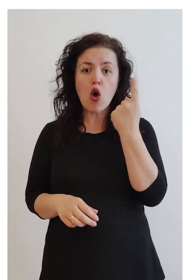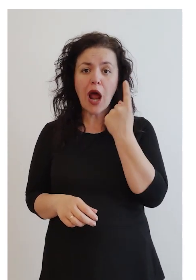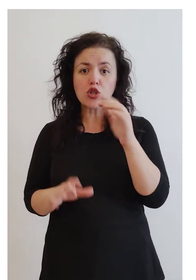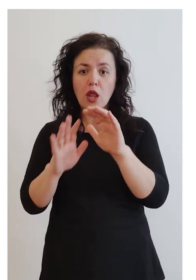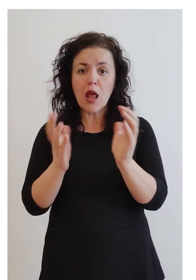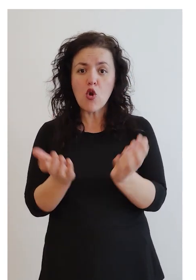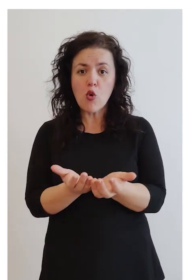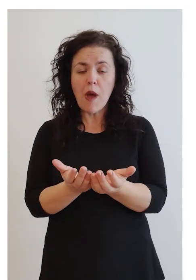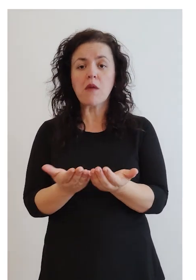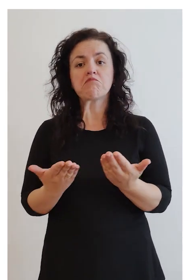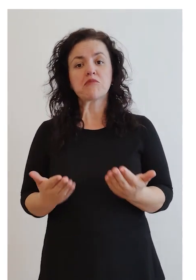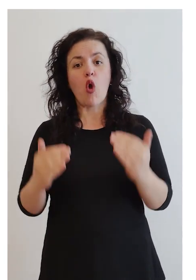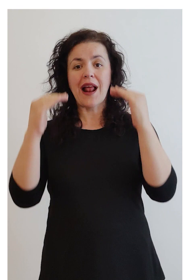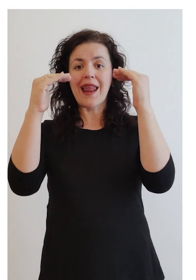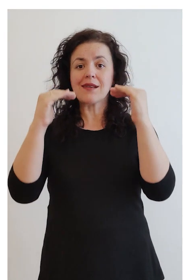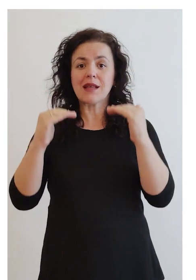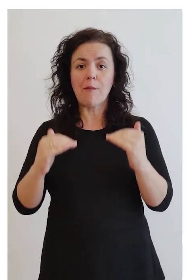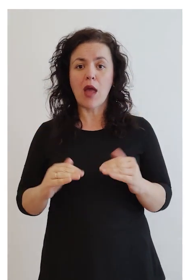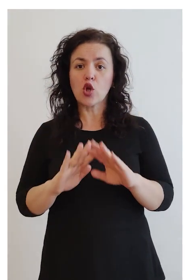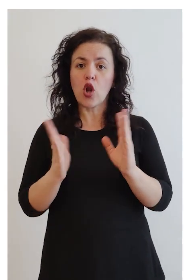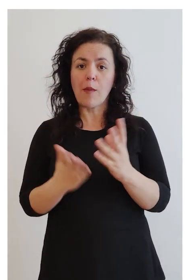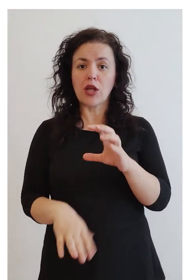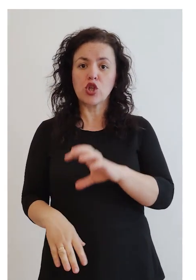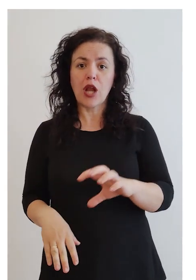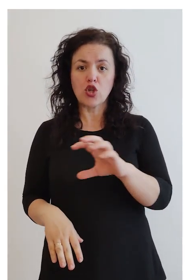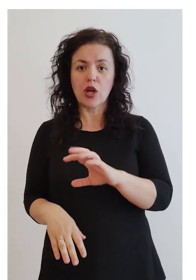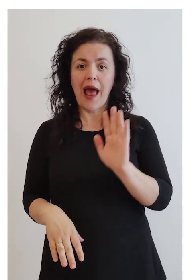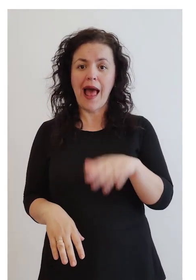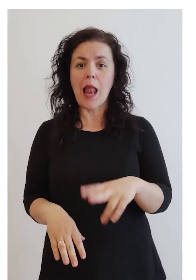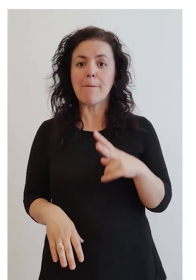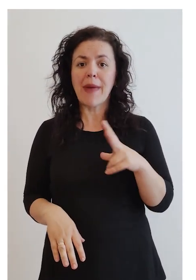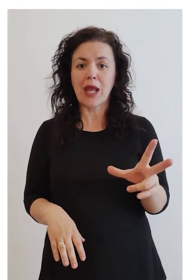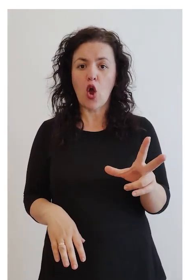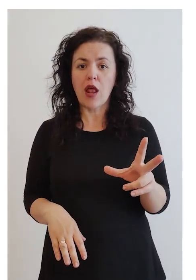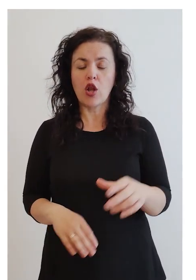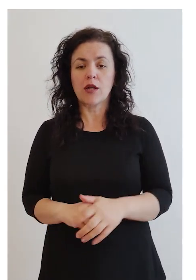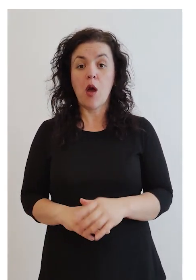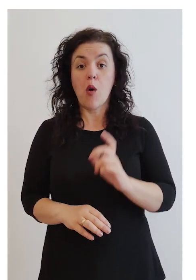Puteți verifica zonele periculoase înainte de a vizita un anumit oraș.